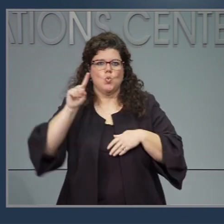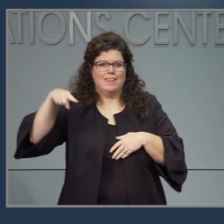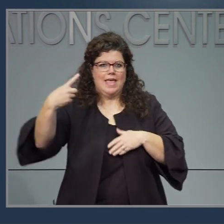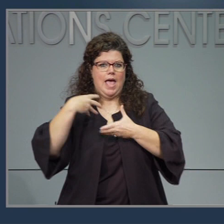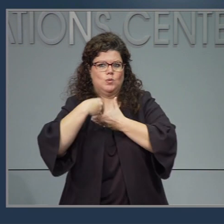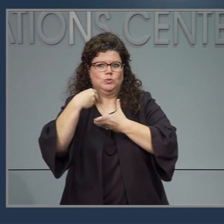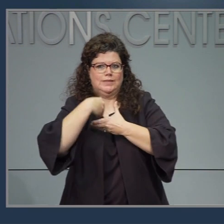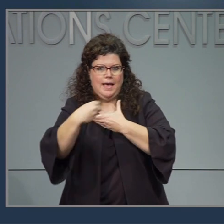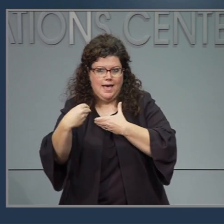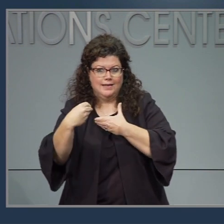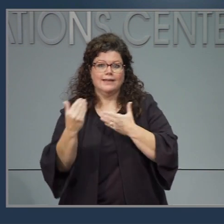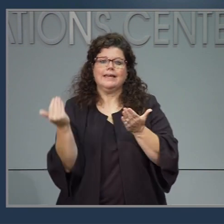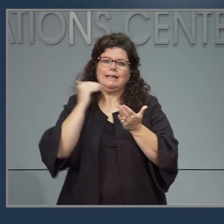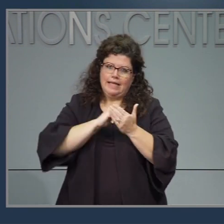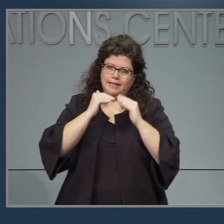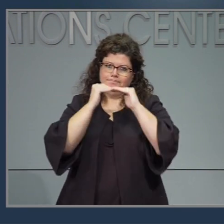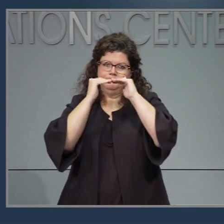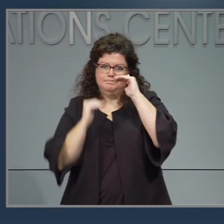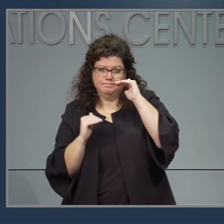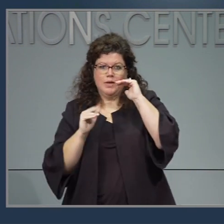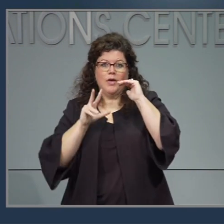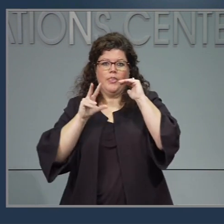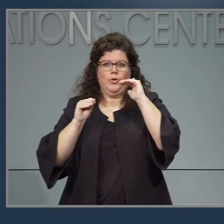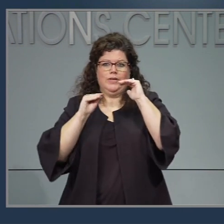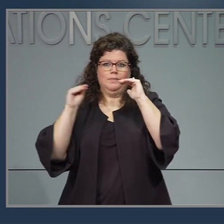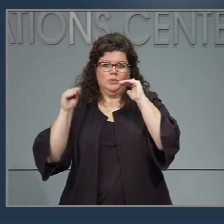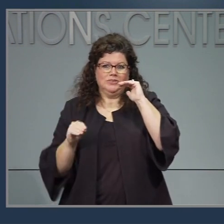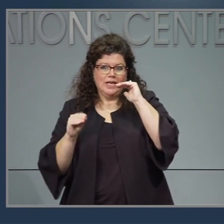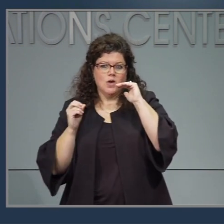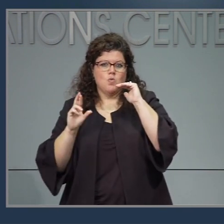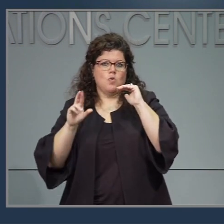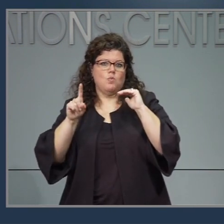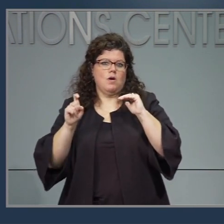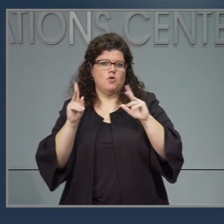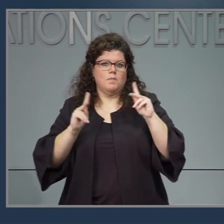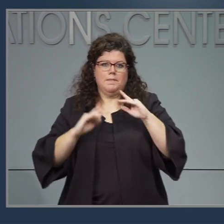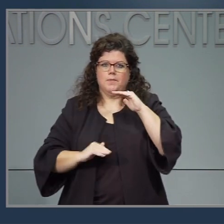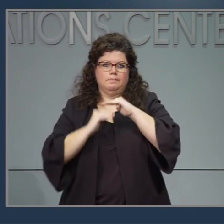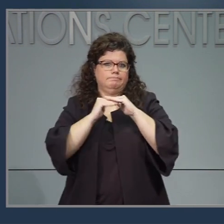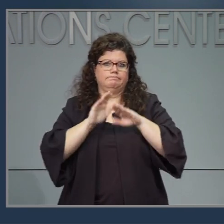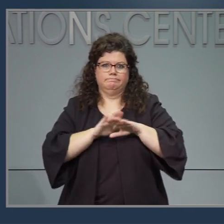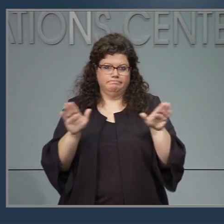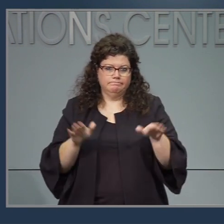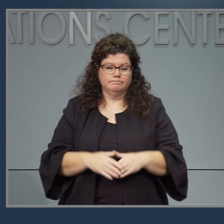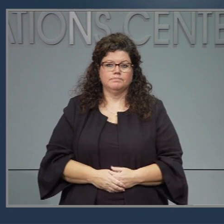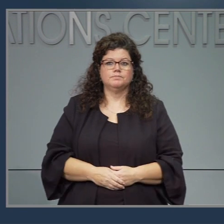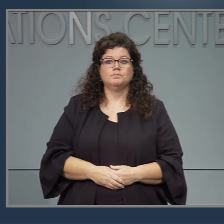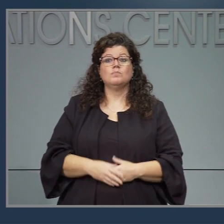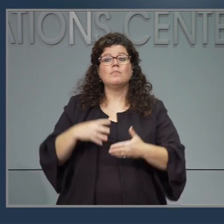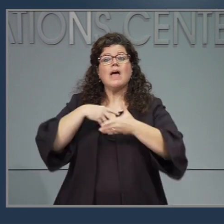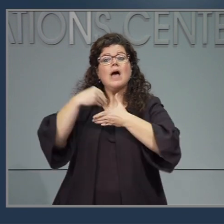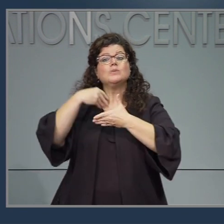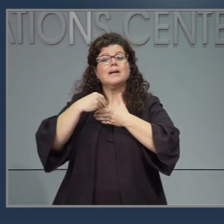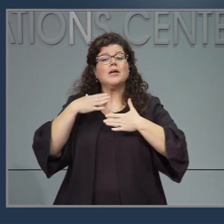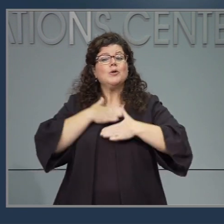o bien cien personas, lo que sea menos. Los parques de diversiones pueden abrir a una capacidad